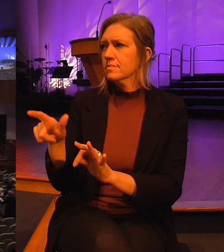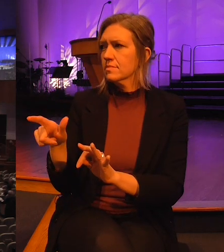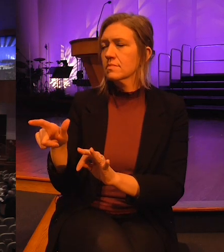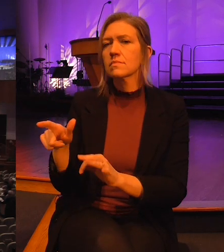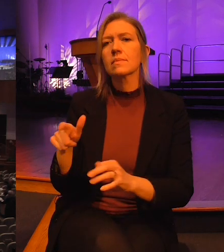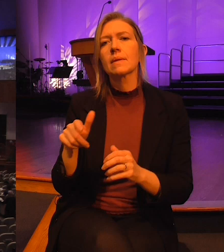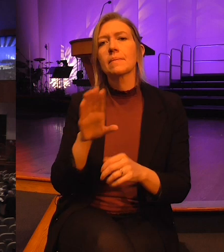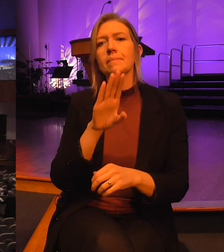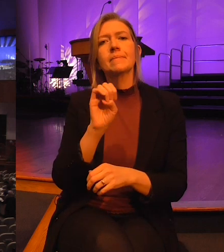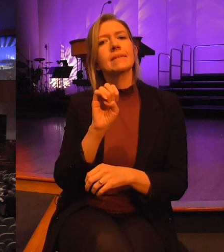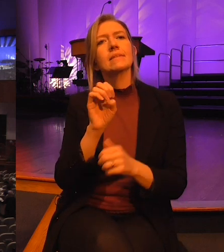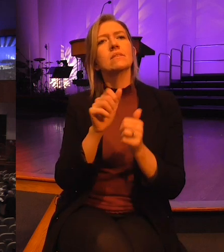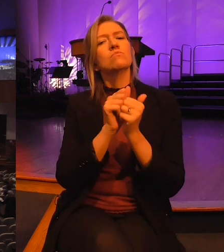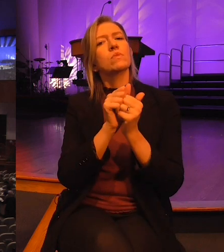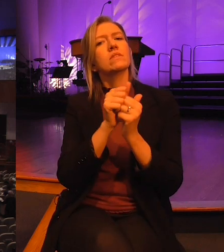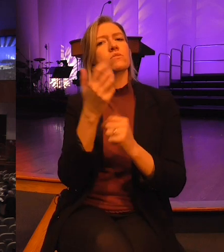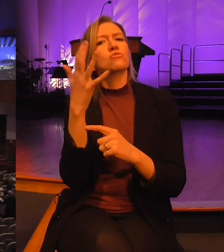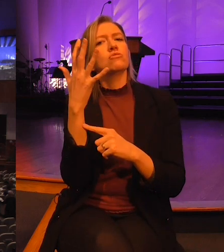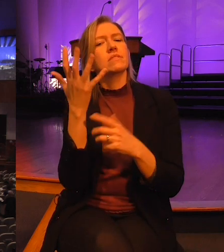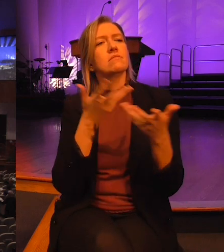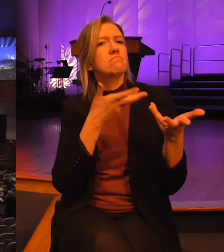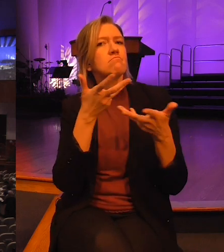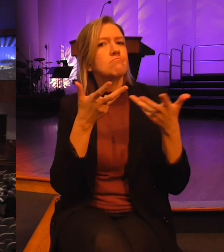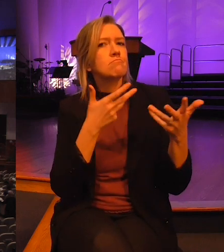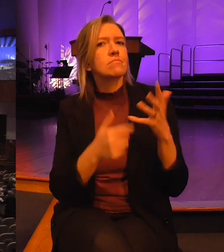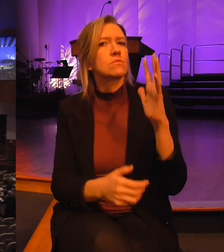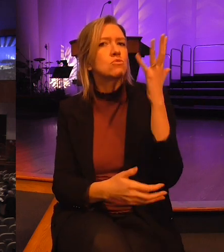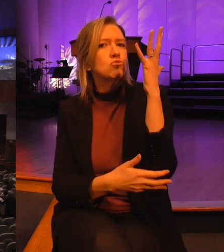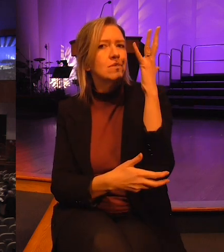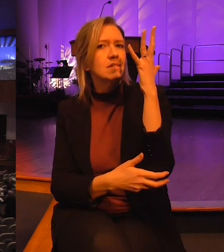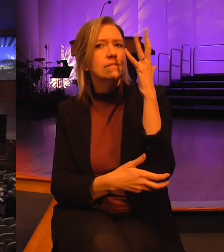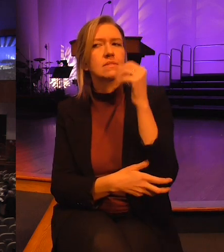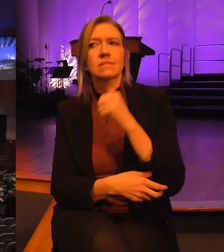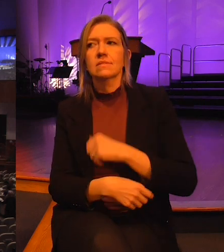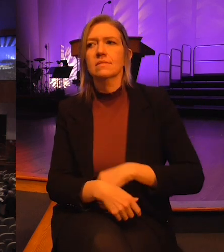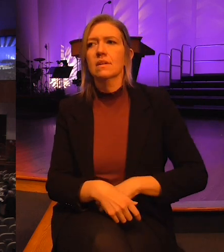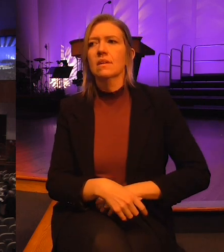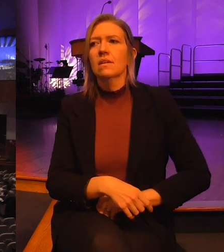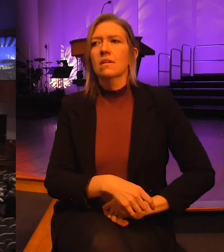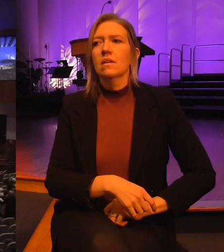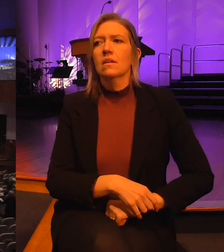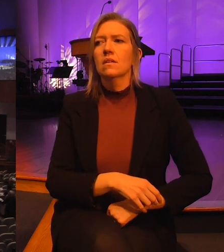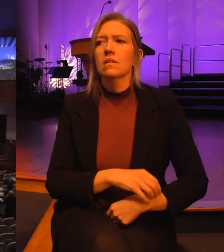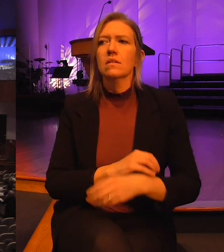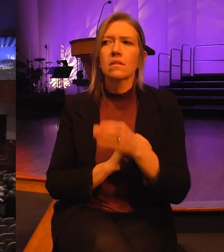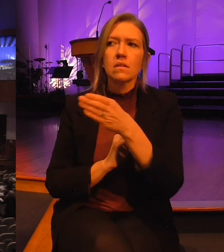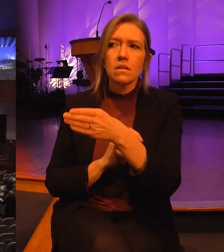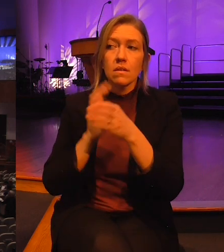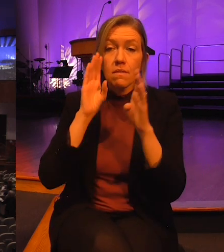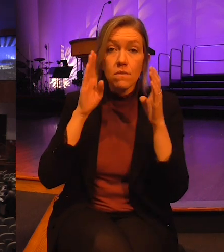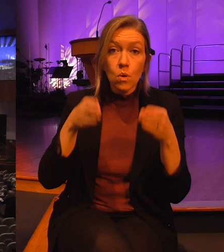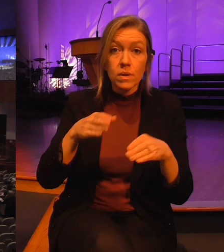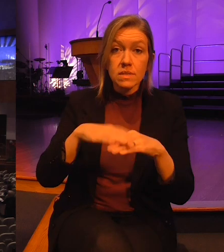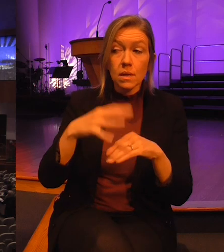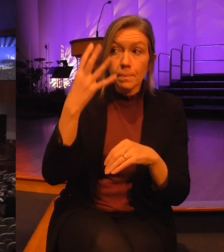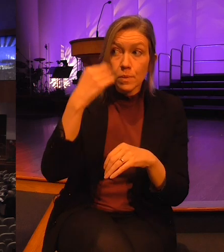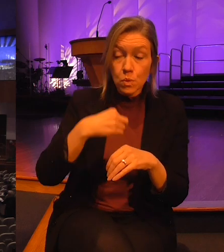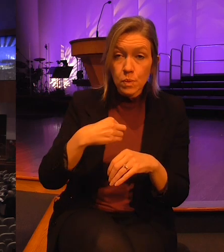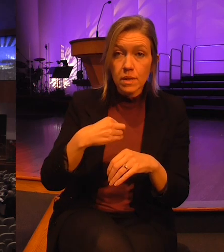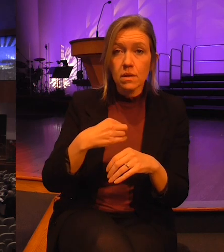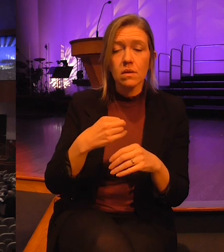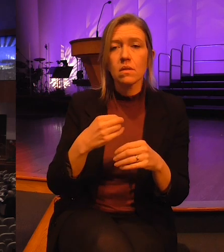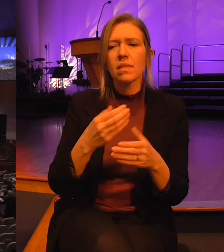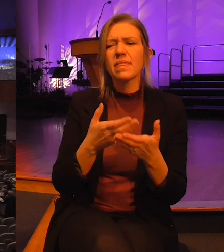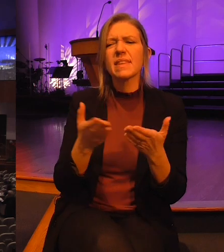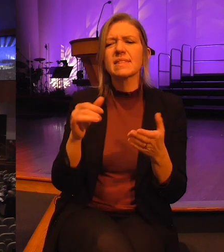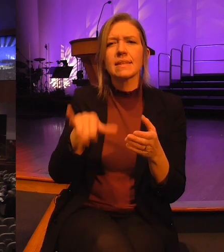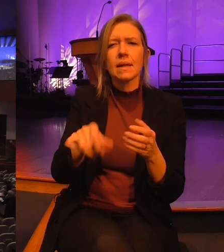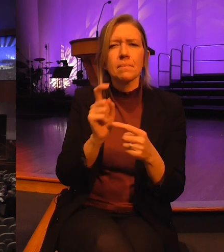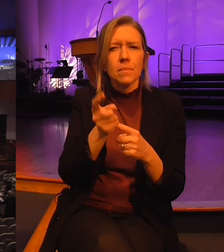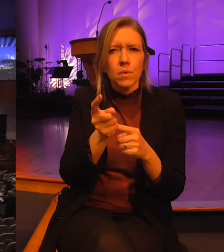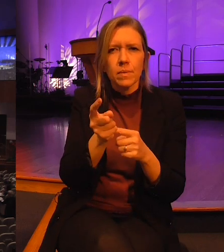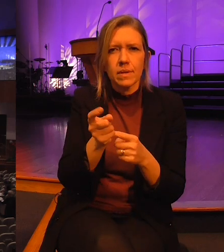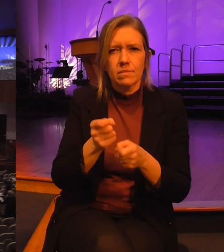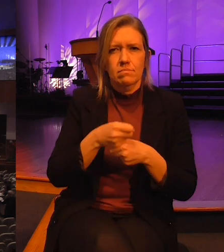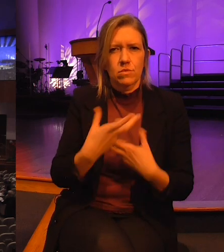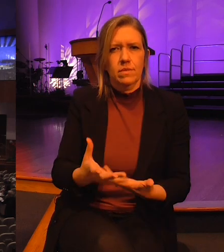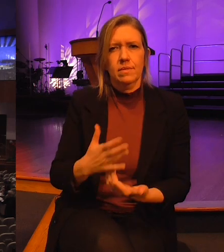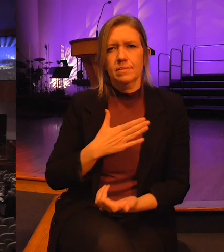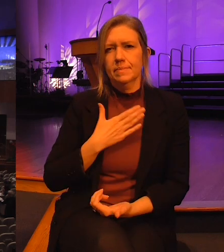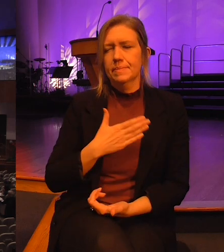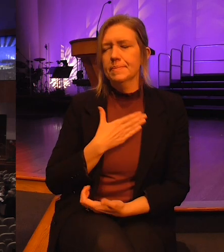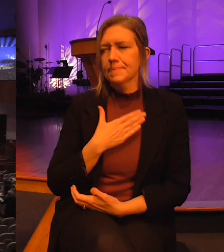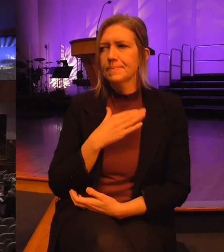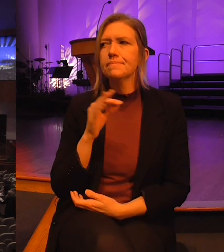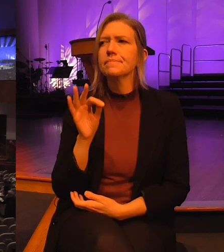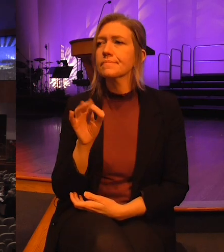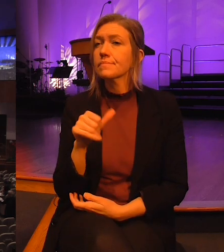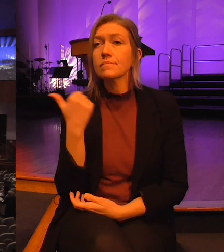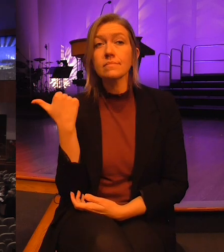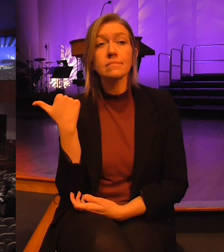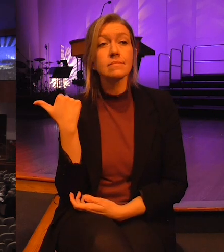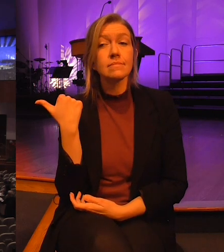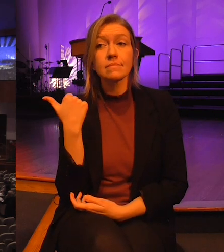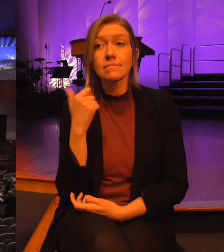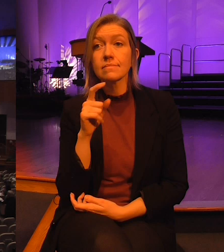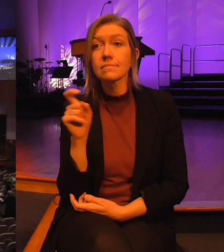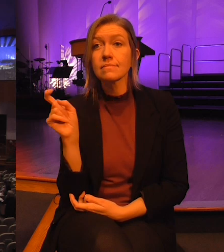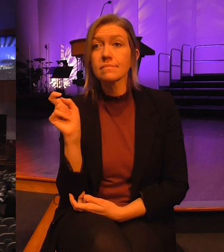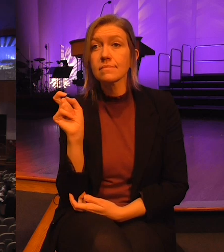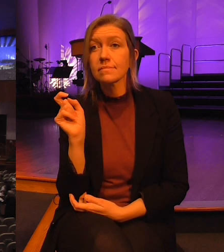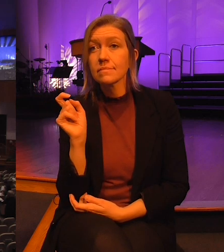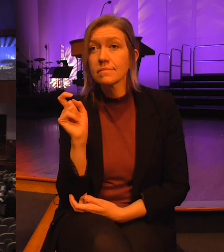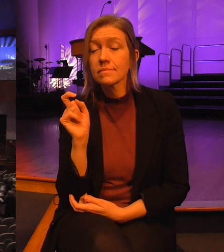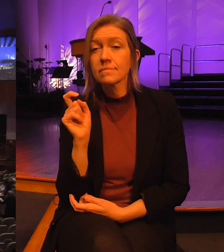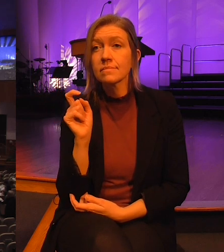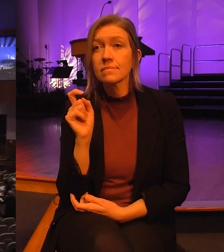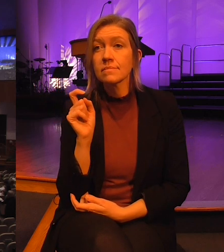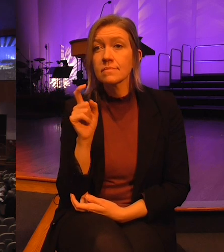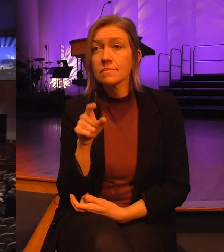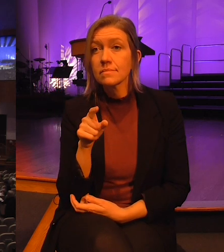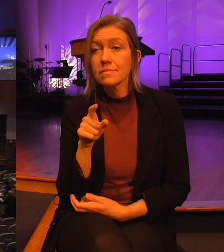árboles centrarse en la belleza en el momento alguien más aprovechando increíble vivir la vida